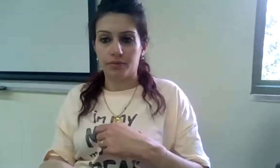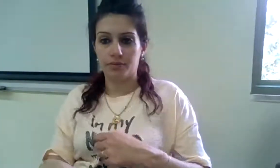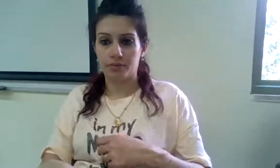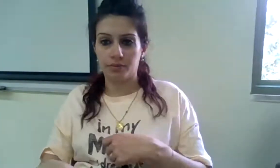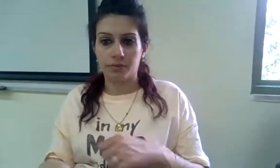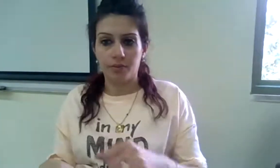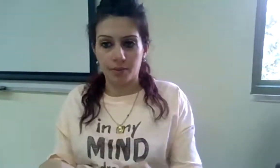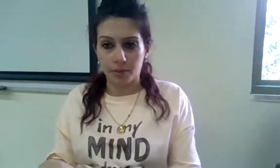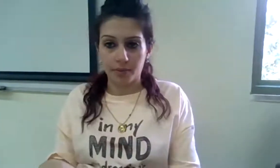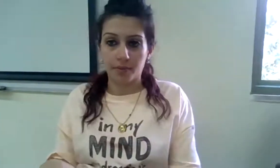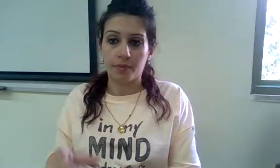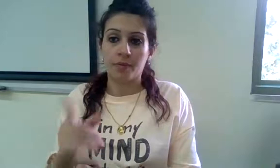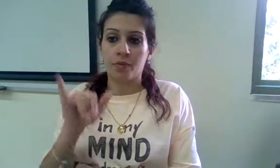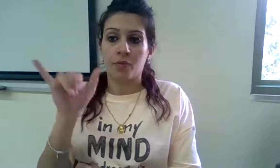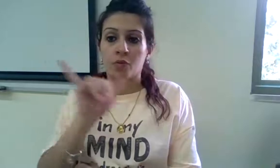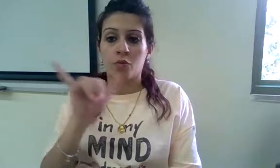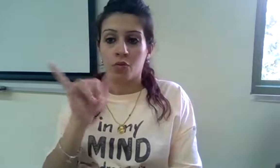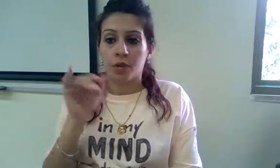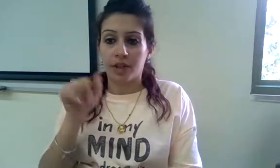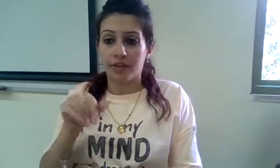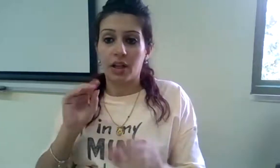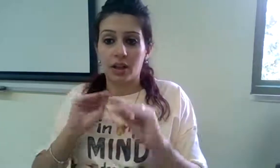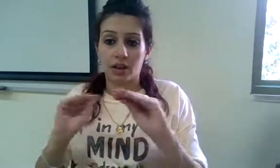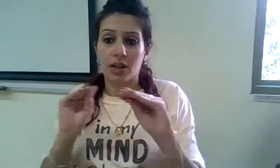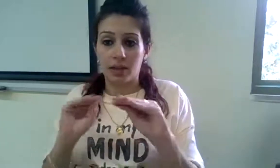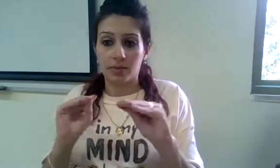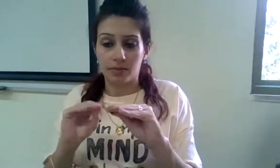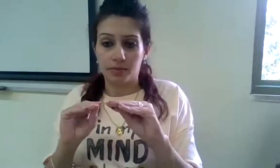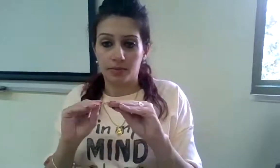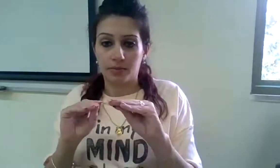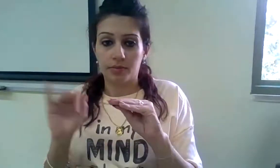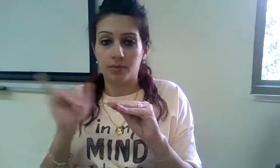في هولندا أو أي ماكن آخر يمكن أن يكون بمثابة ممارسة أو نموذج تجريبي